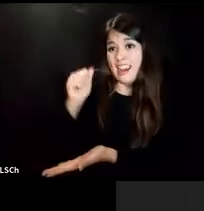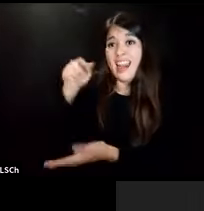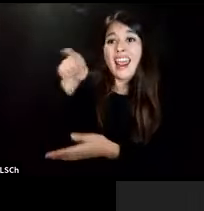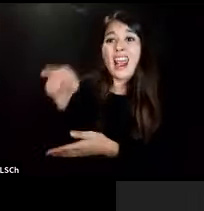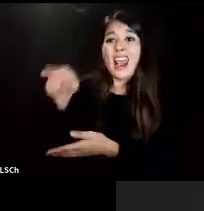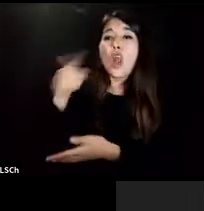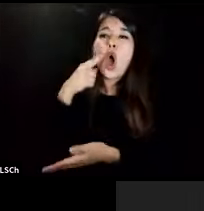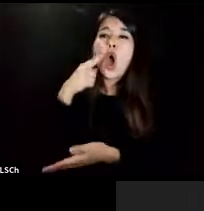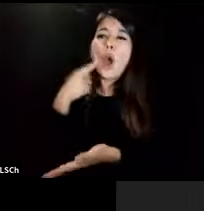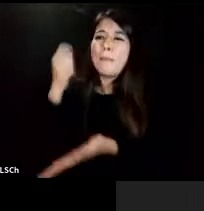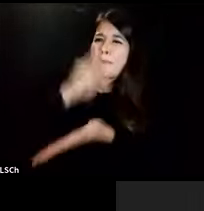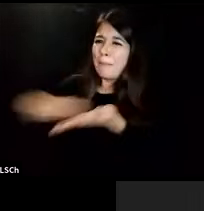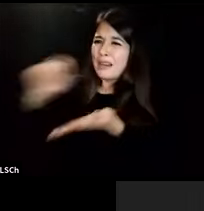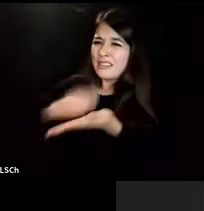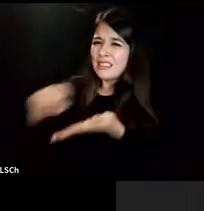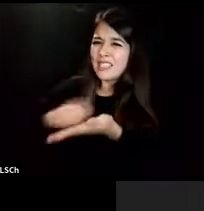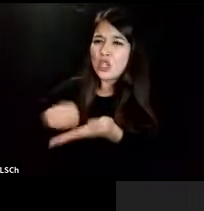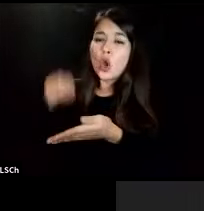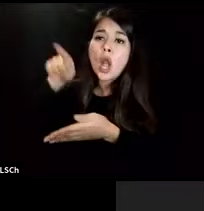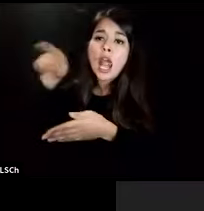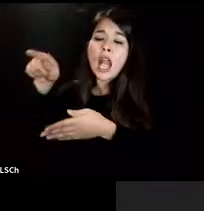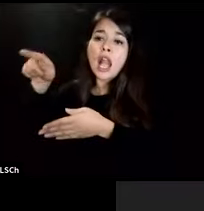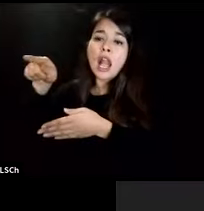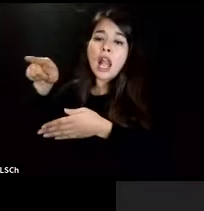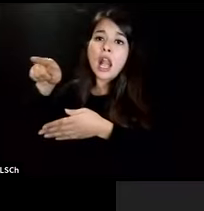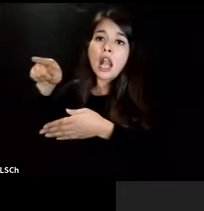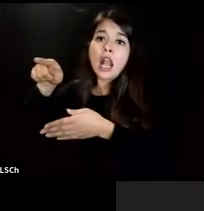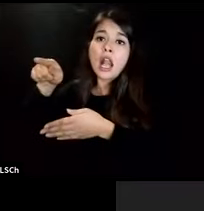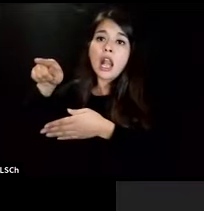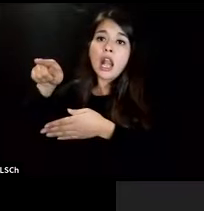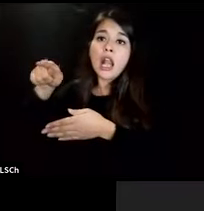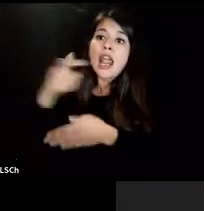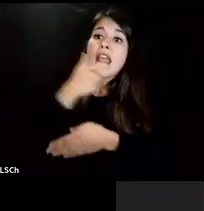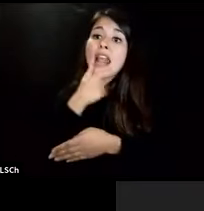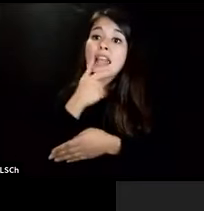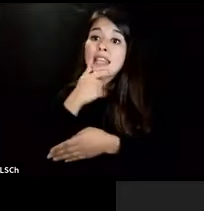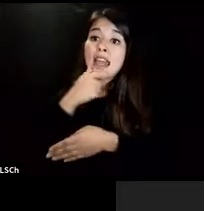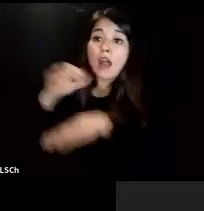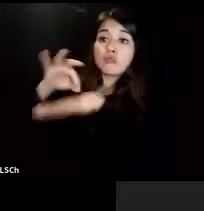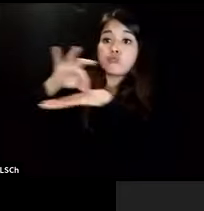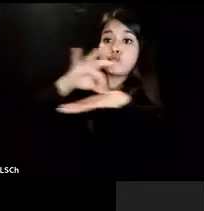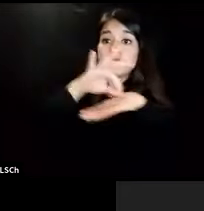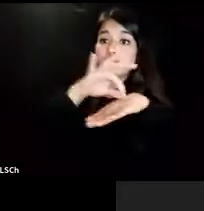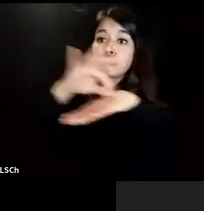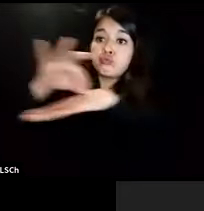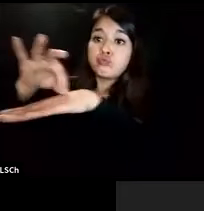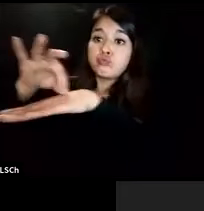daba tours alrededor de Inglaterra leyendo sus libros en voz alta, y era uno